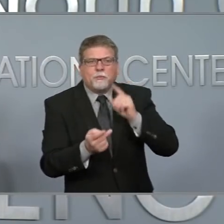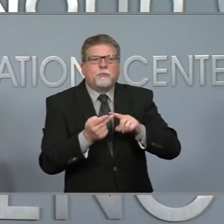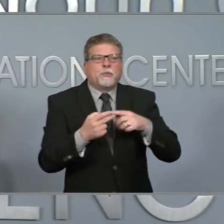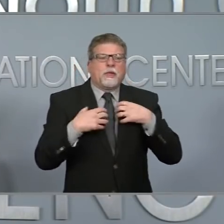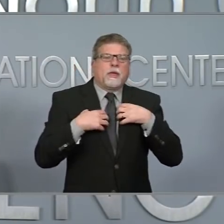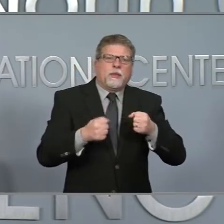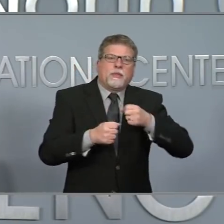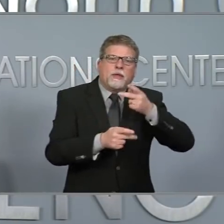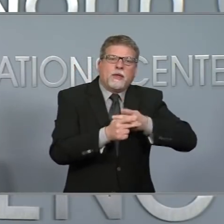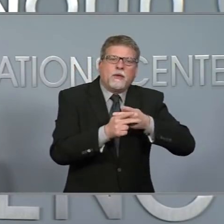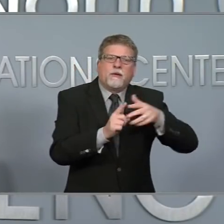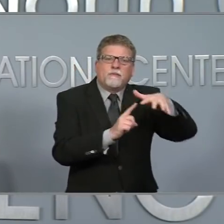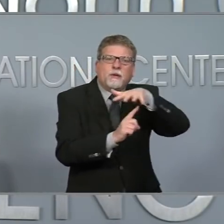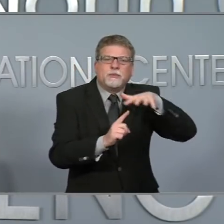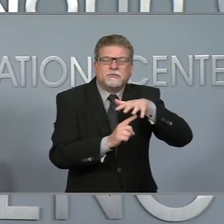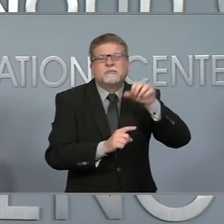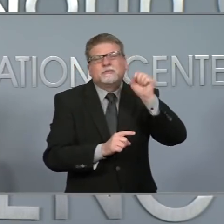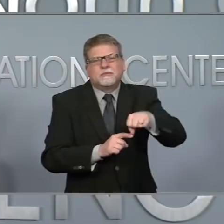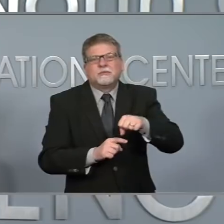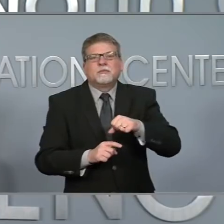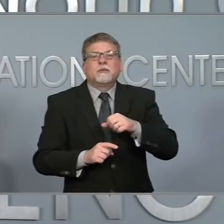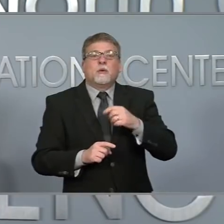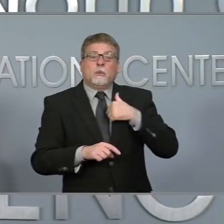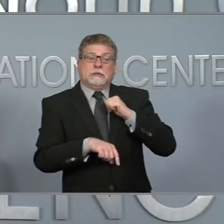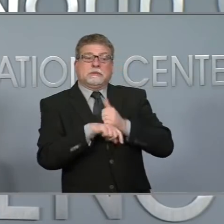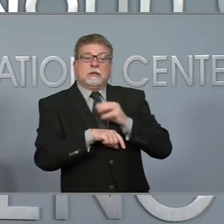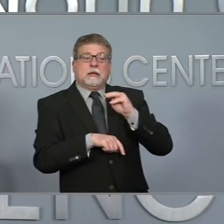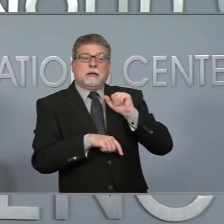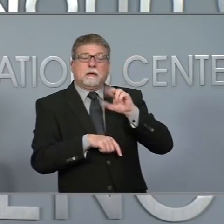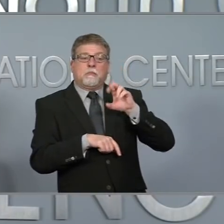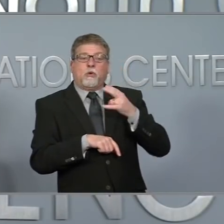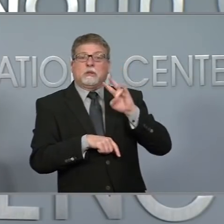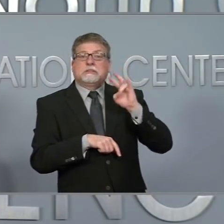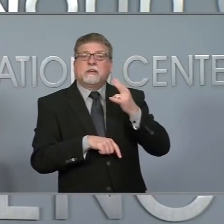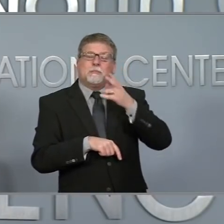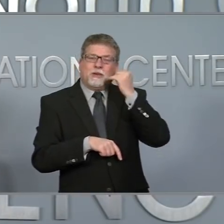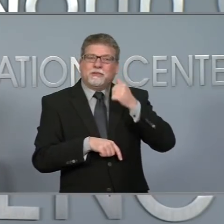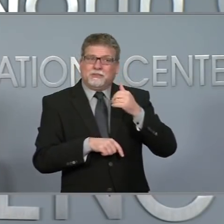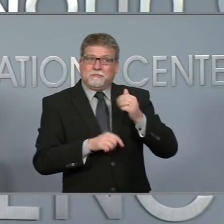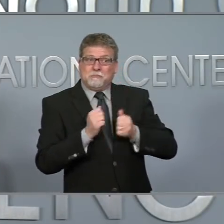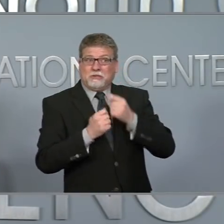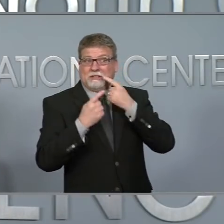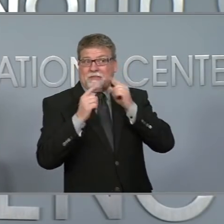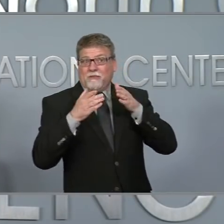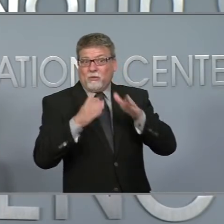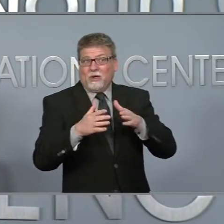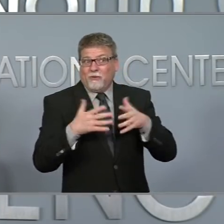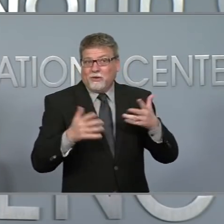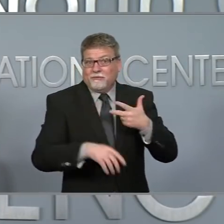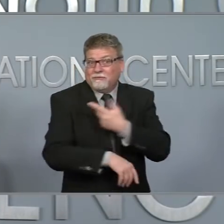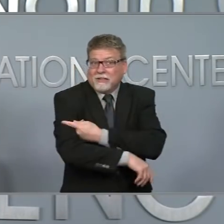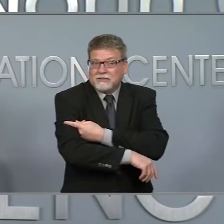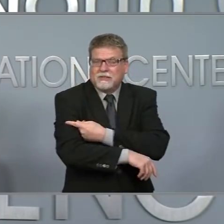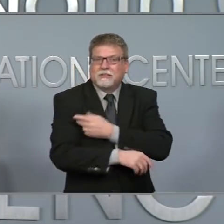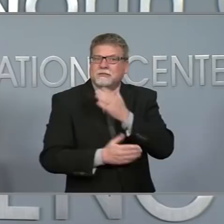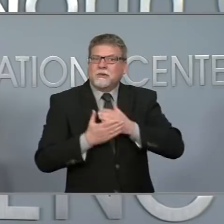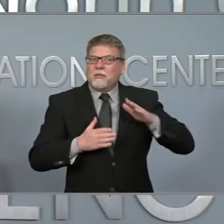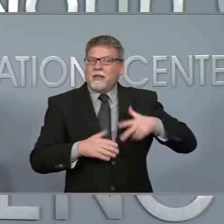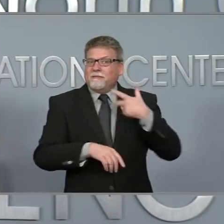muy claro que vamos a continuar usándolas en sitios.